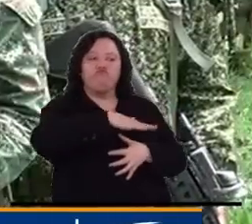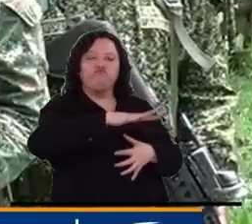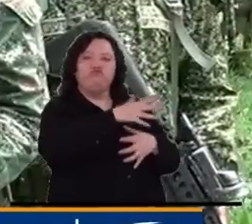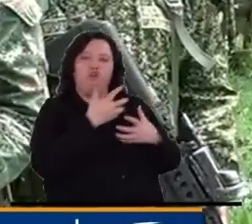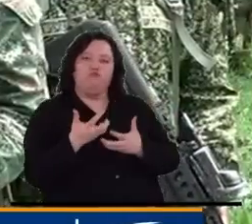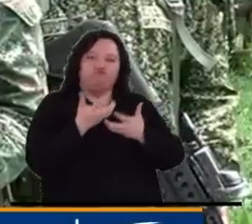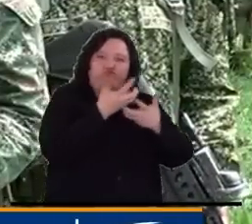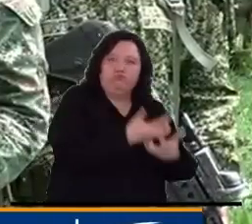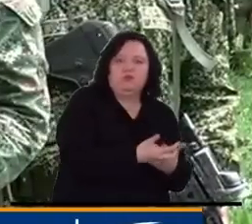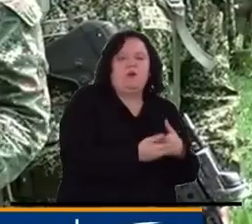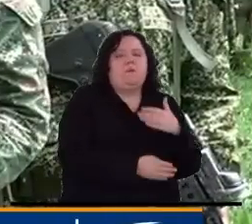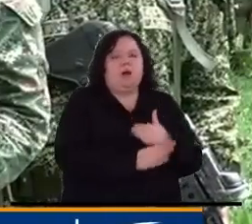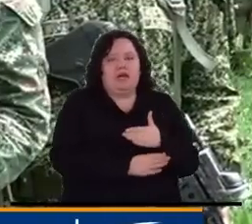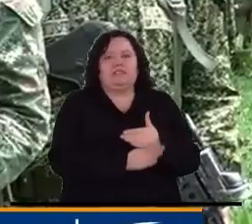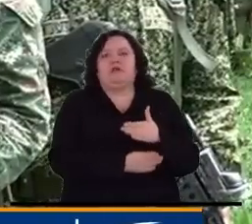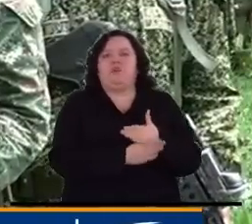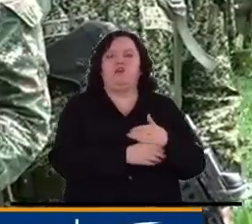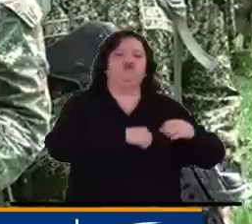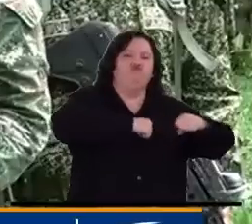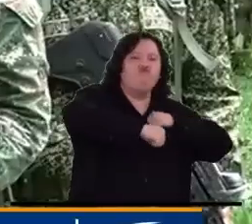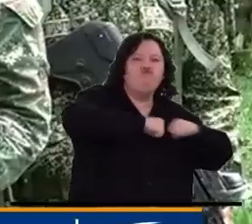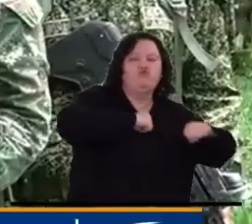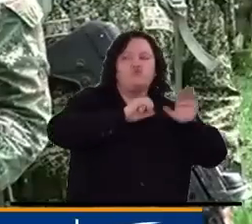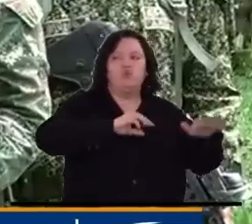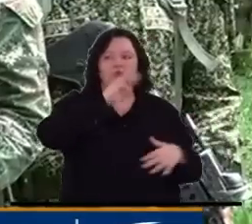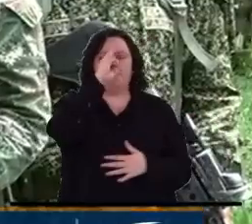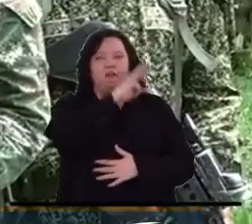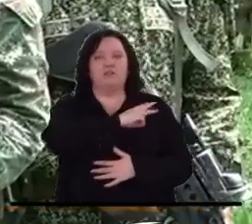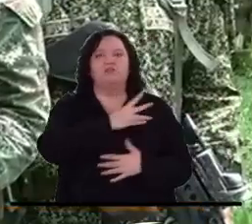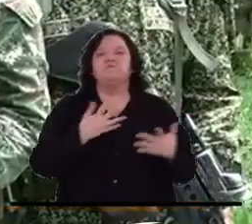nacional su trabajo articulado con las diferentes instituciones que hacen presencia en el